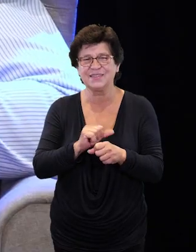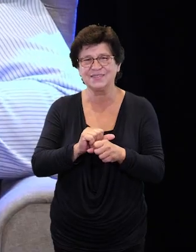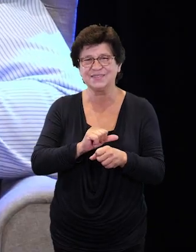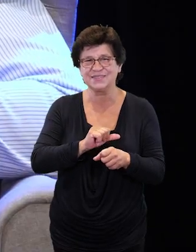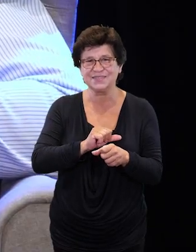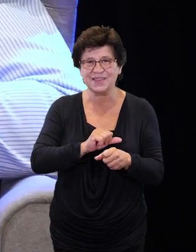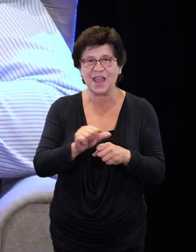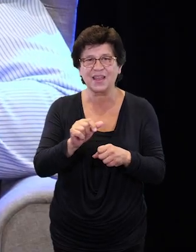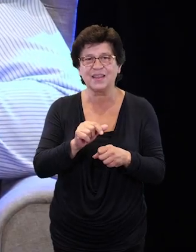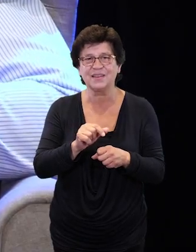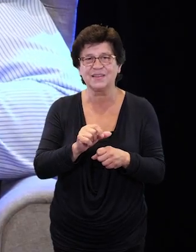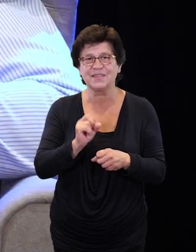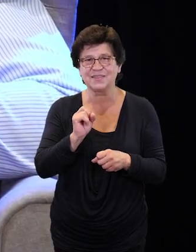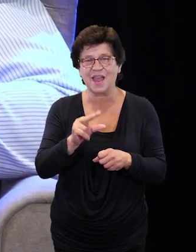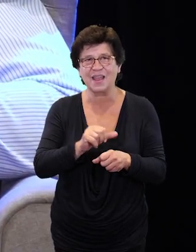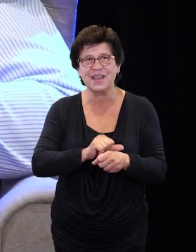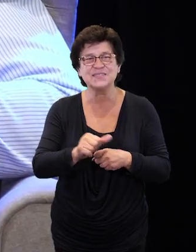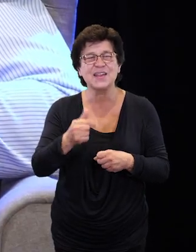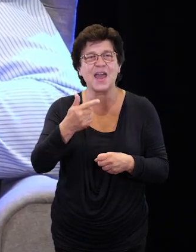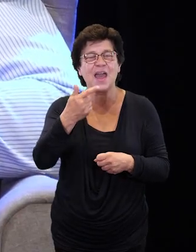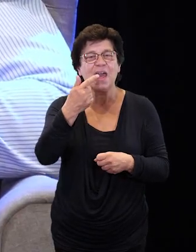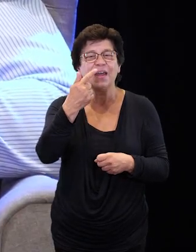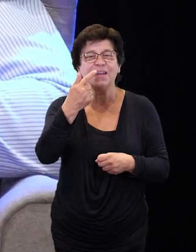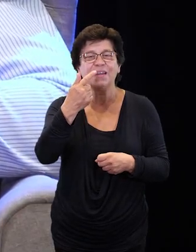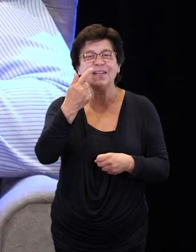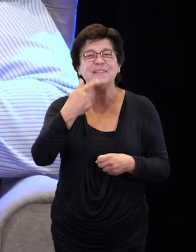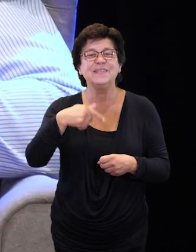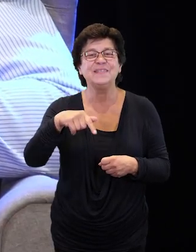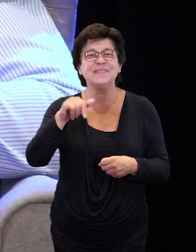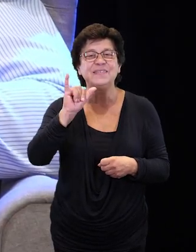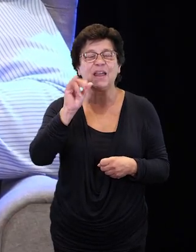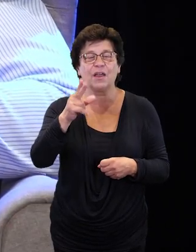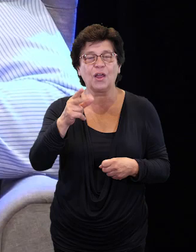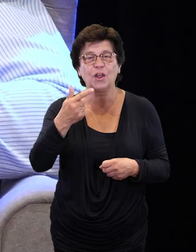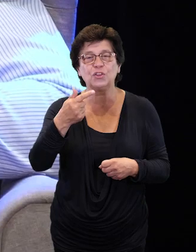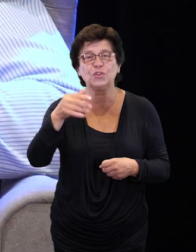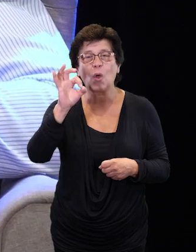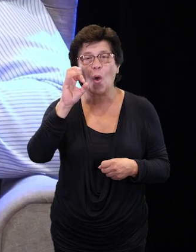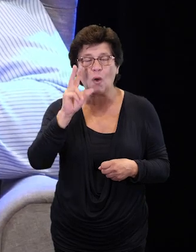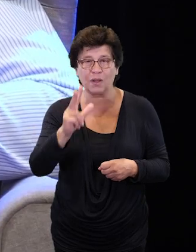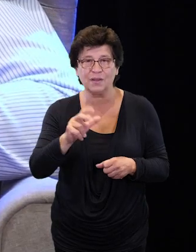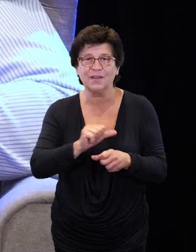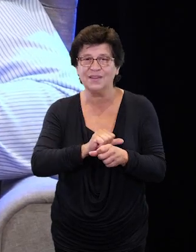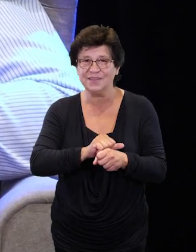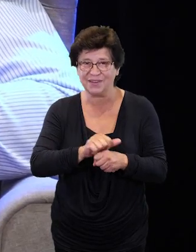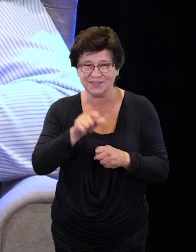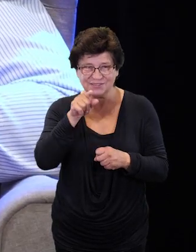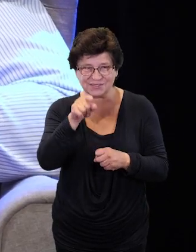mam najwięcej na TikToku, czyli czymś skierowanym dla najmłodszych. Największą mam tam oglądalność.